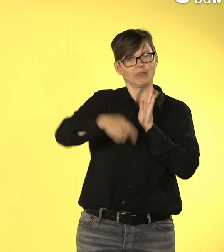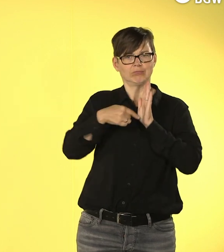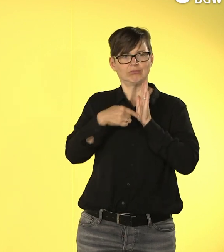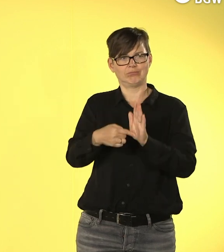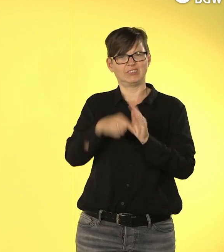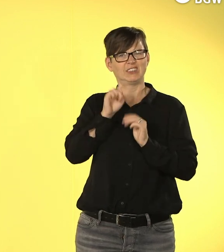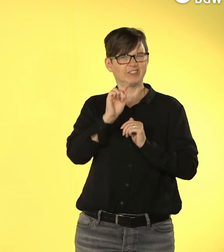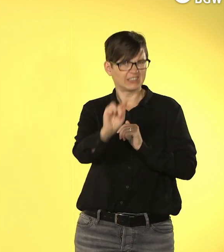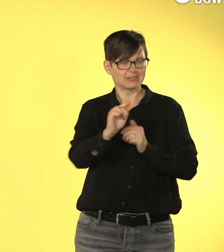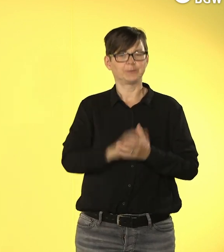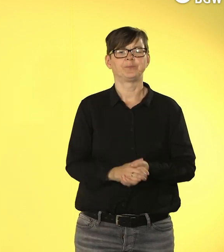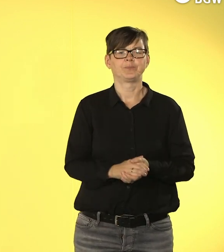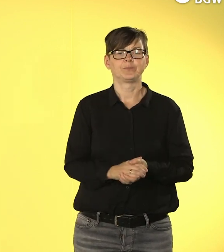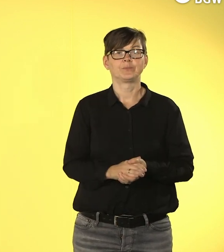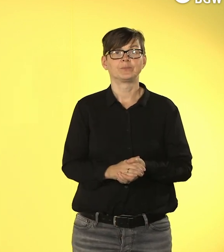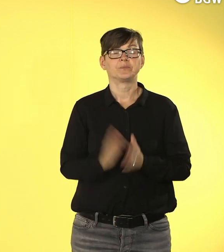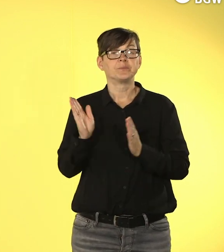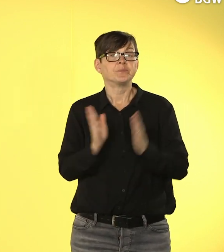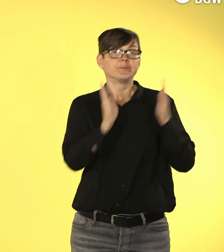Konfliktmanagement, auch ein wichtiger Punkt.